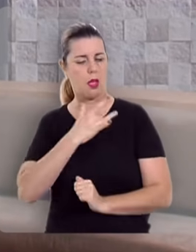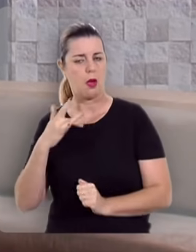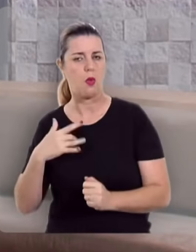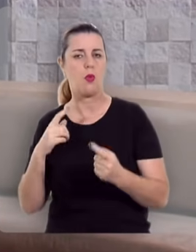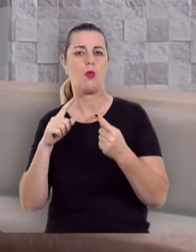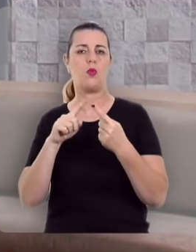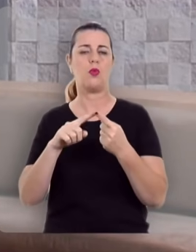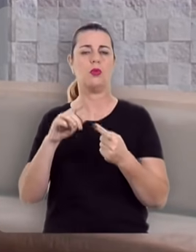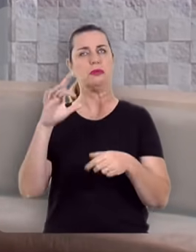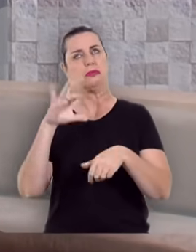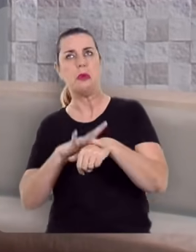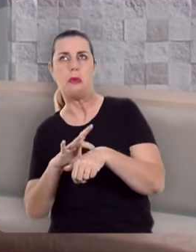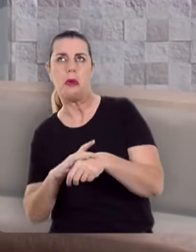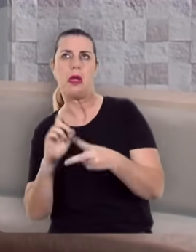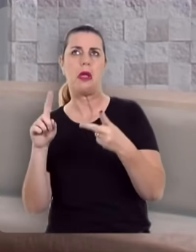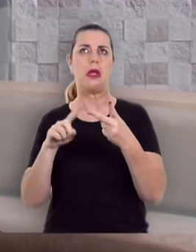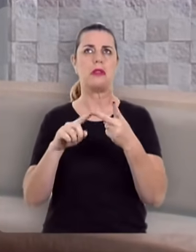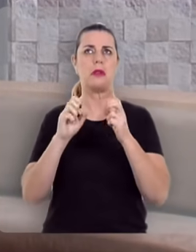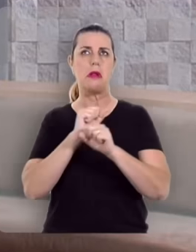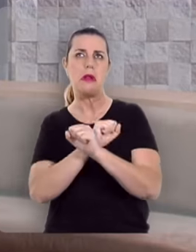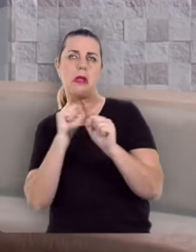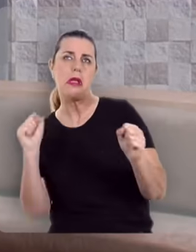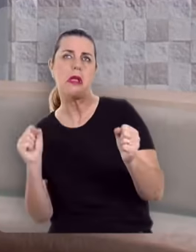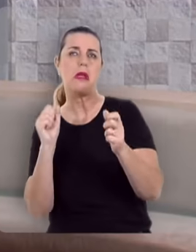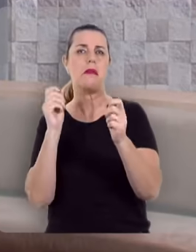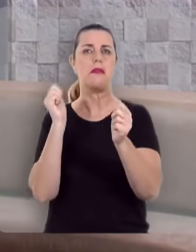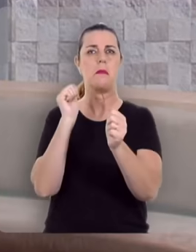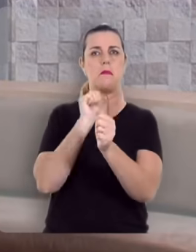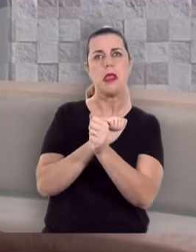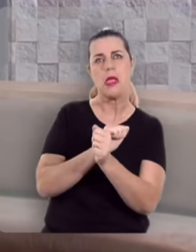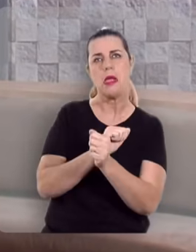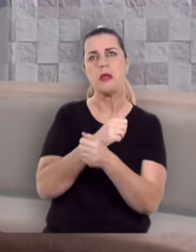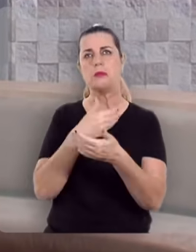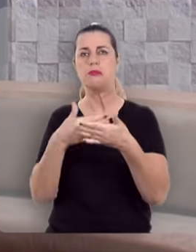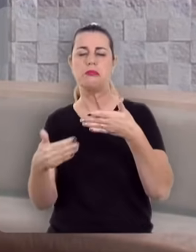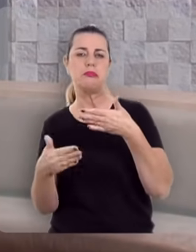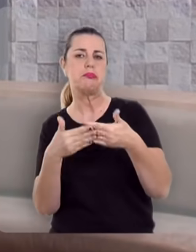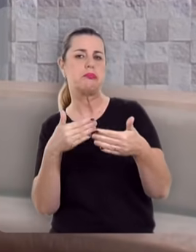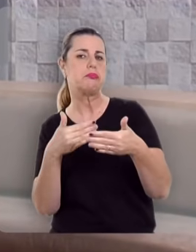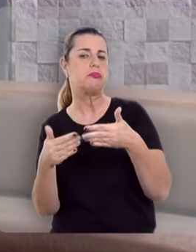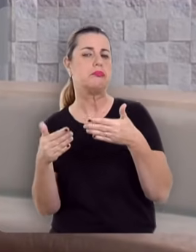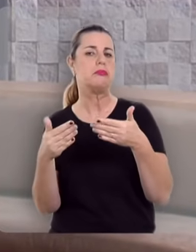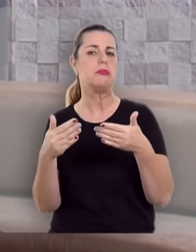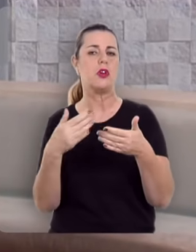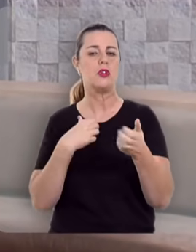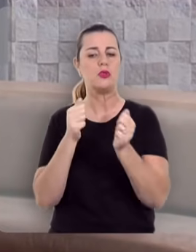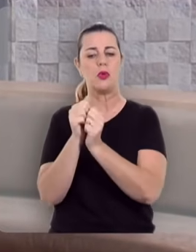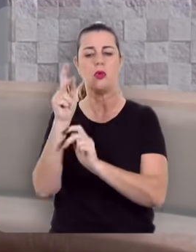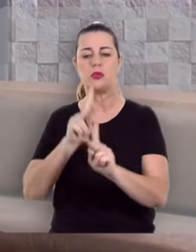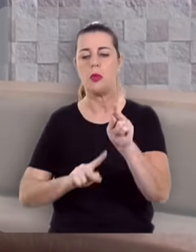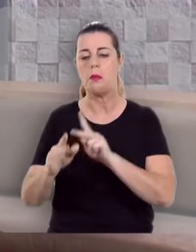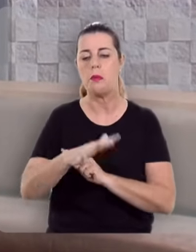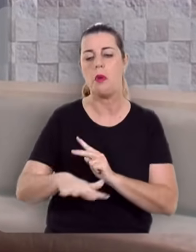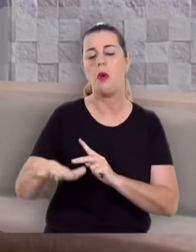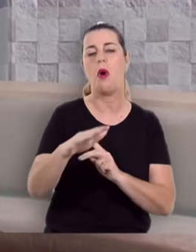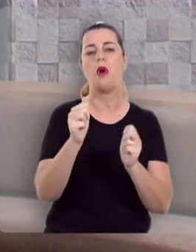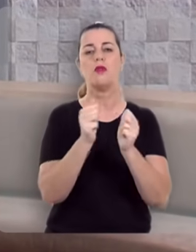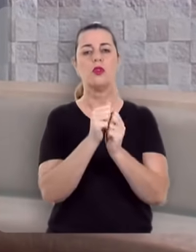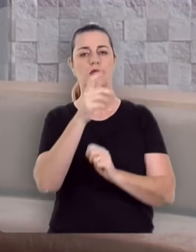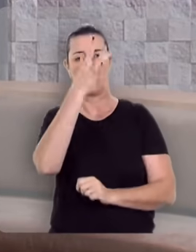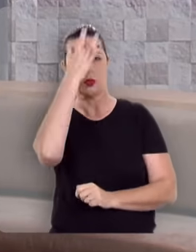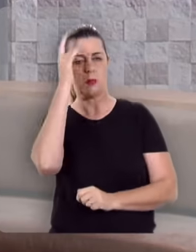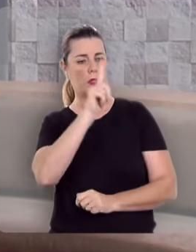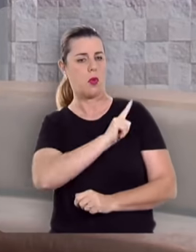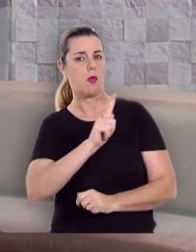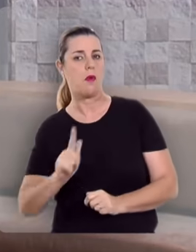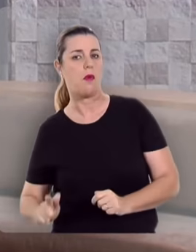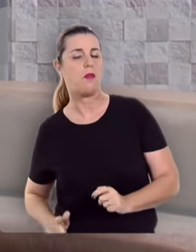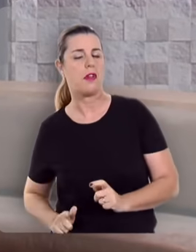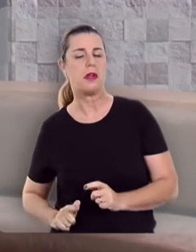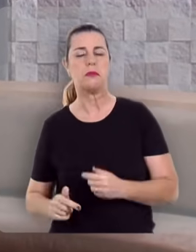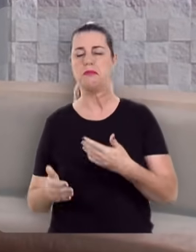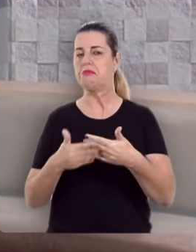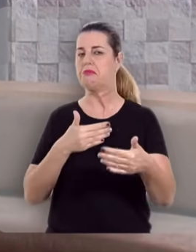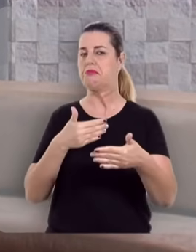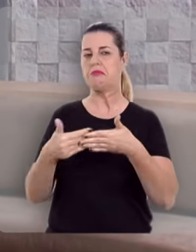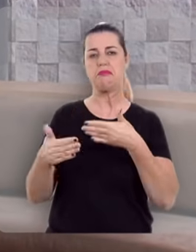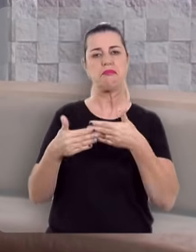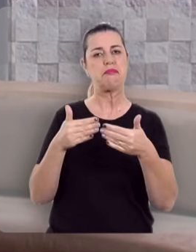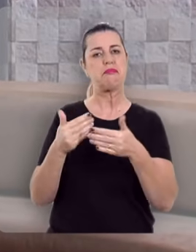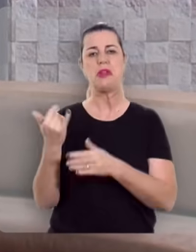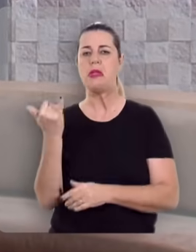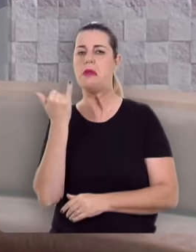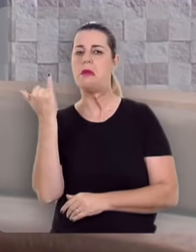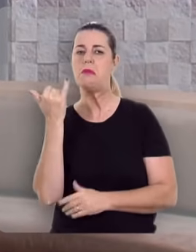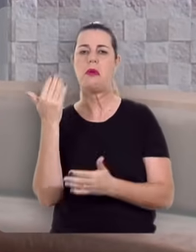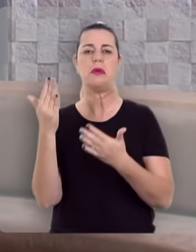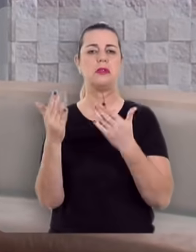doente livre preso entre o povo entre as autoridades não importa a circunstância não